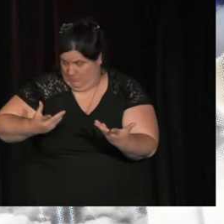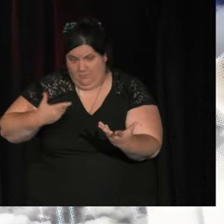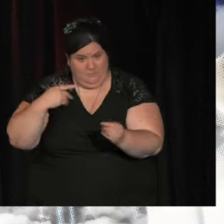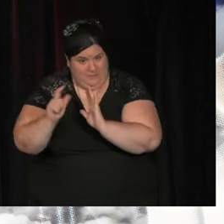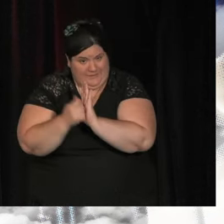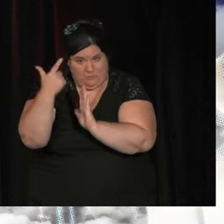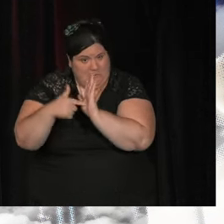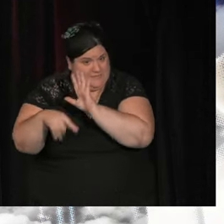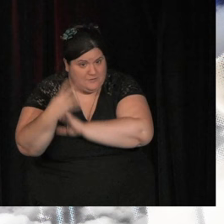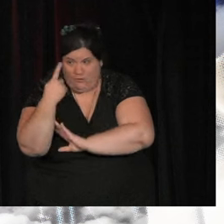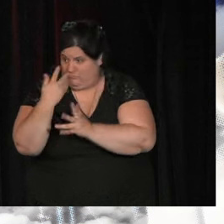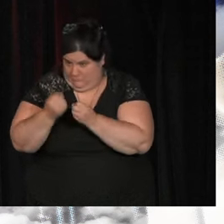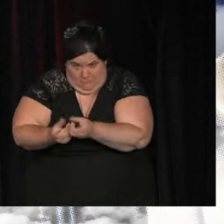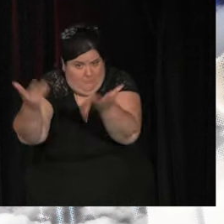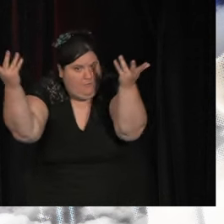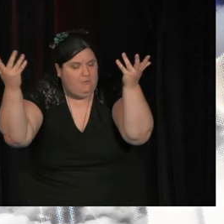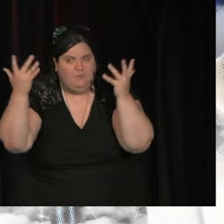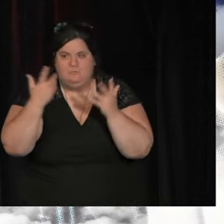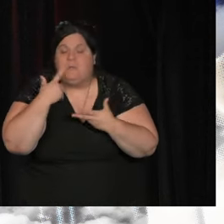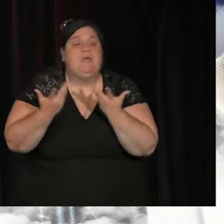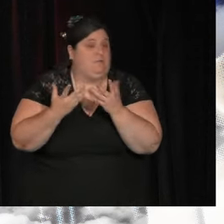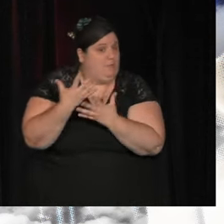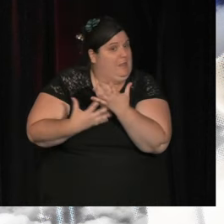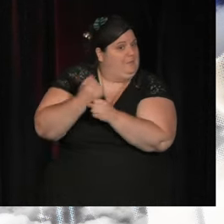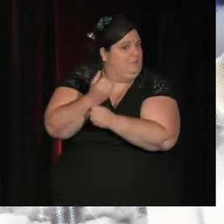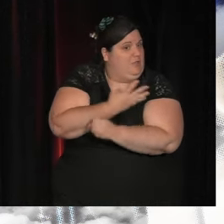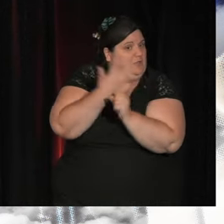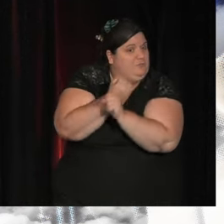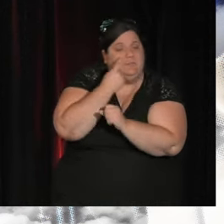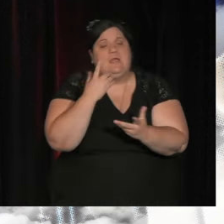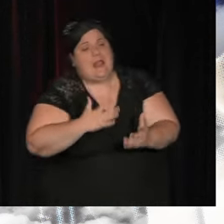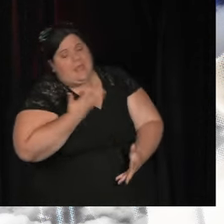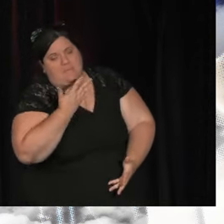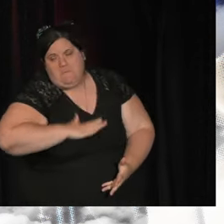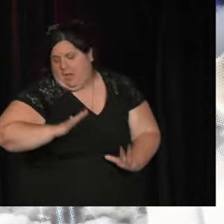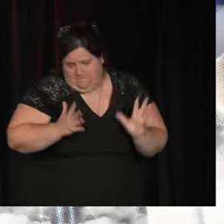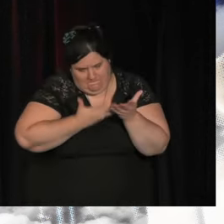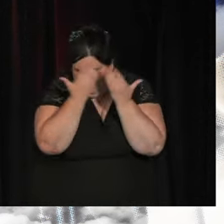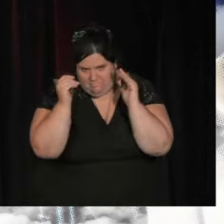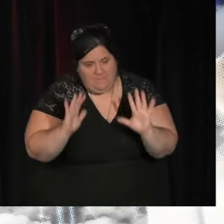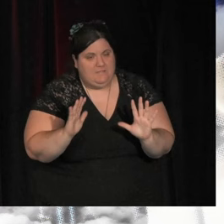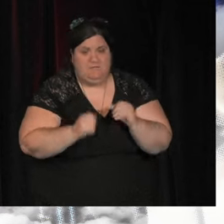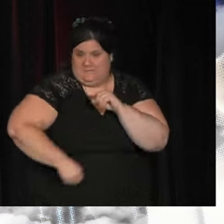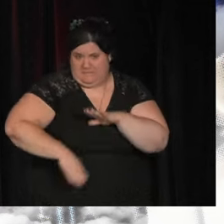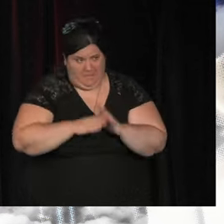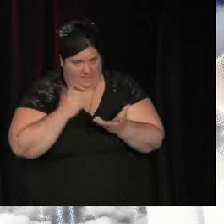donc ils ont réussi à faire un truc. Est-ce que ça plaît, est-ce que ça ne plaît pas ? Je ne sais pas, mais quand il y a vraiment un gros problème et que l'argent ne rentre plus, effectivement, ils peuvent le faire,